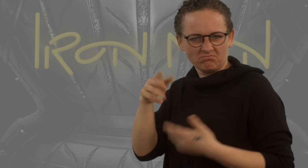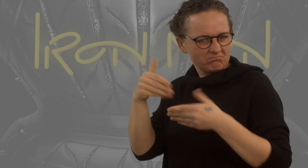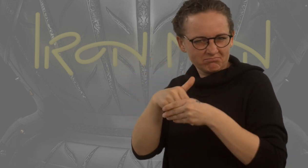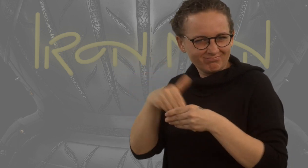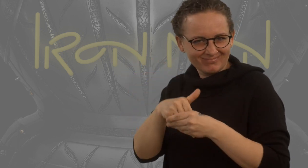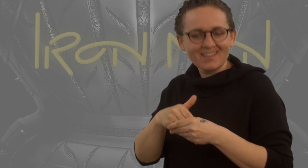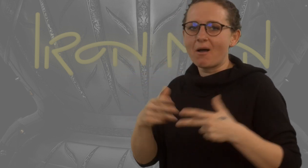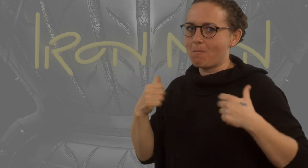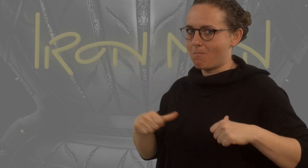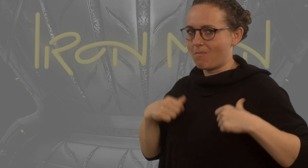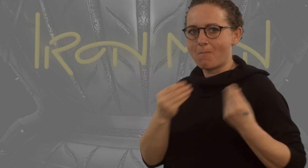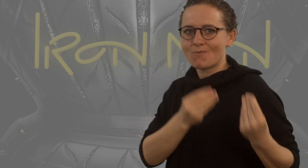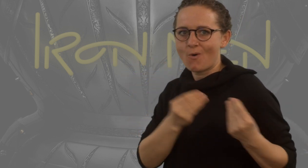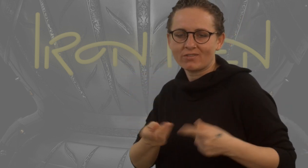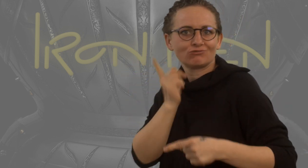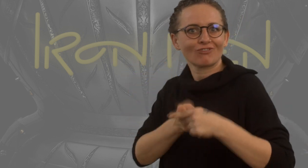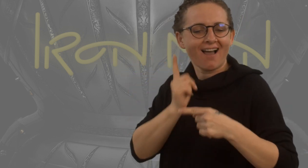Mode in Stahl.